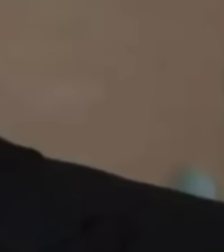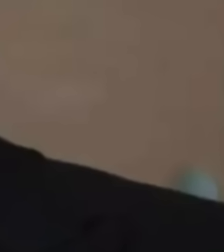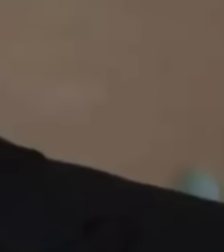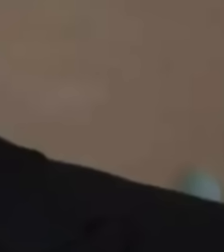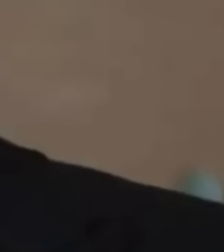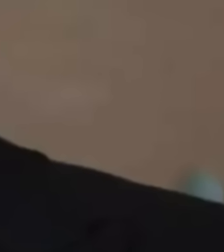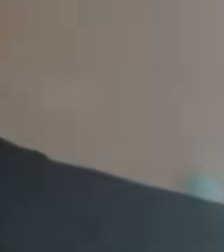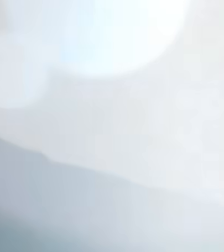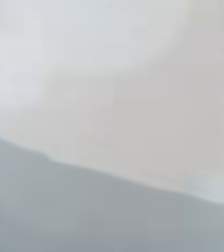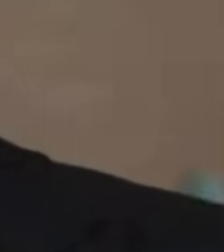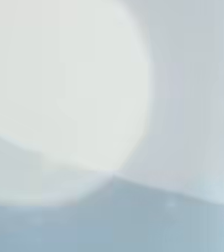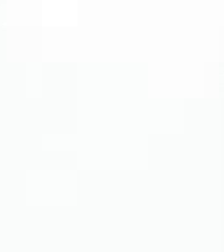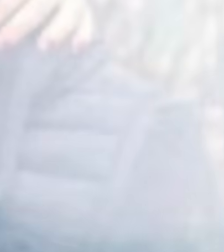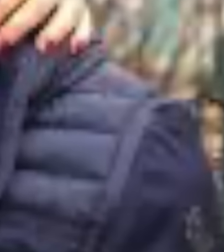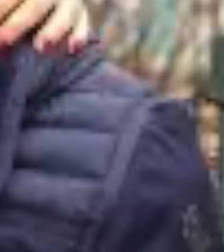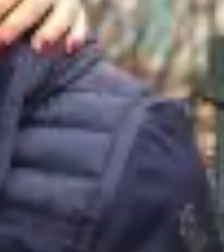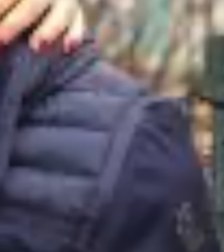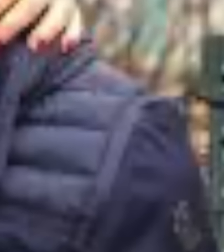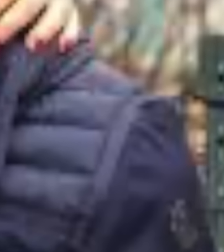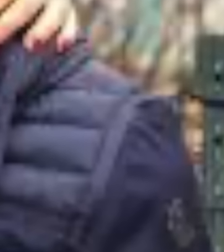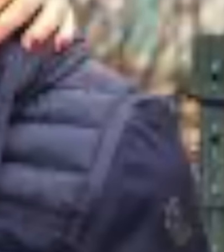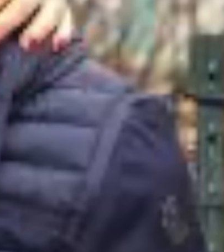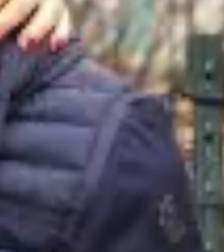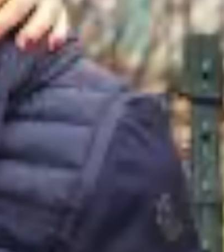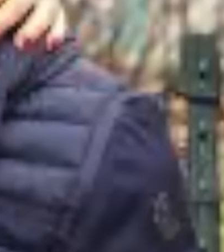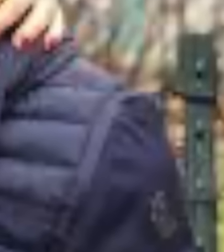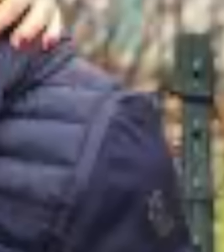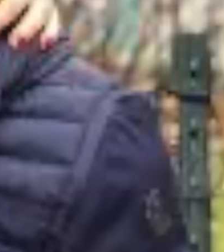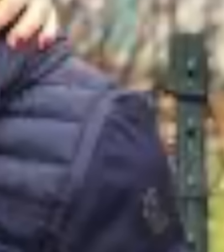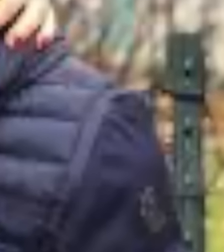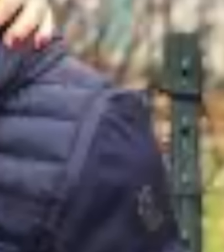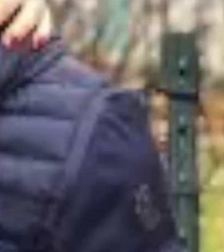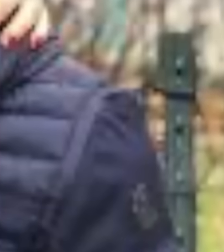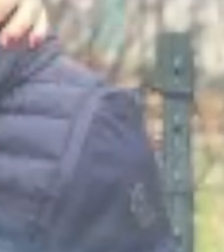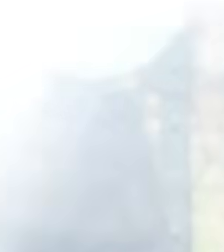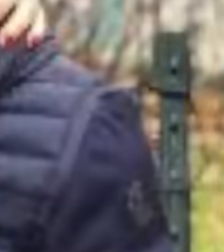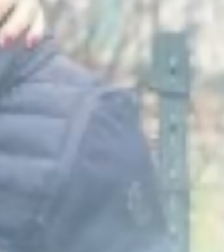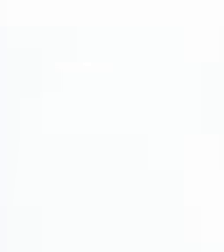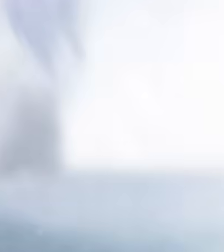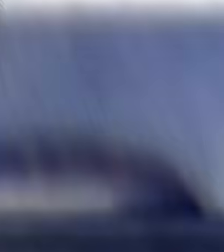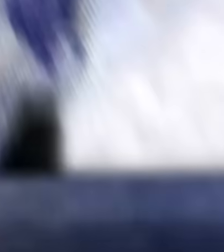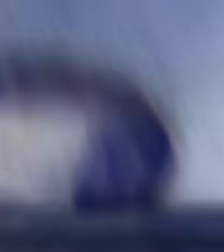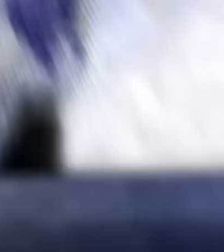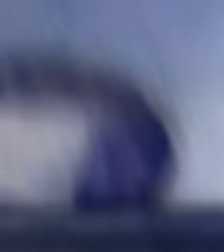recapitulando esta pareja estaba involucrada con la delincuencia organizada operaciones con